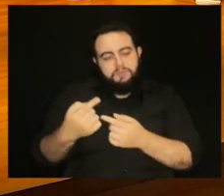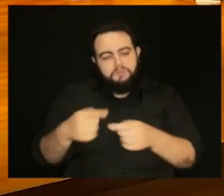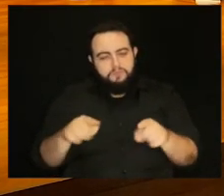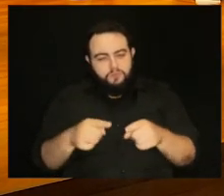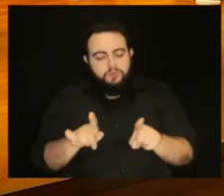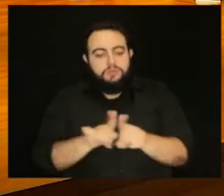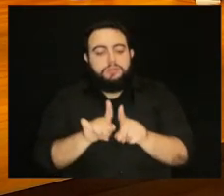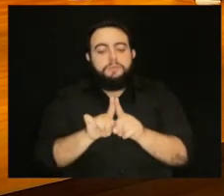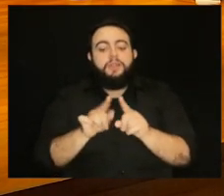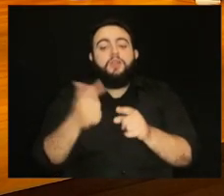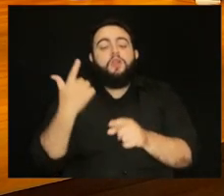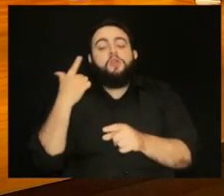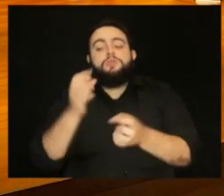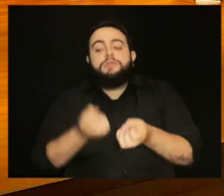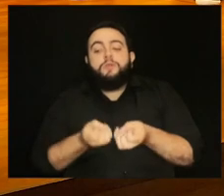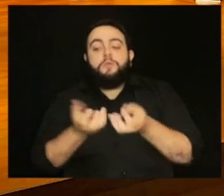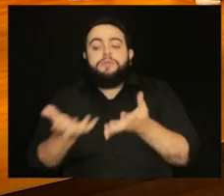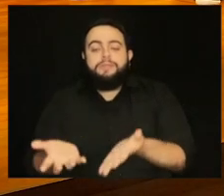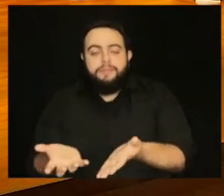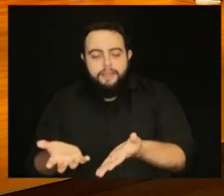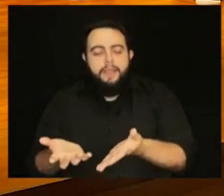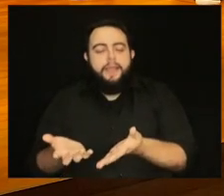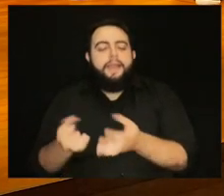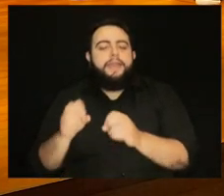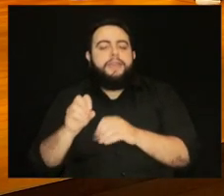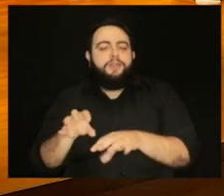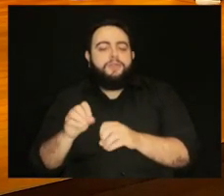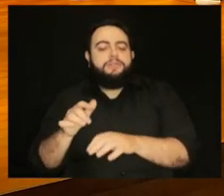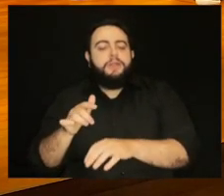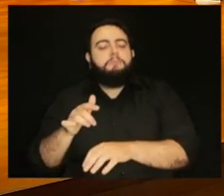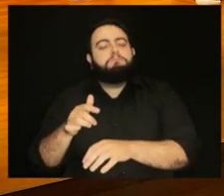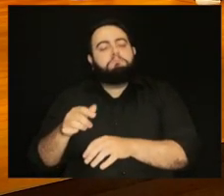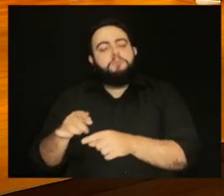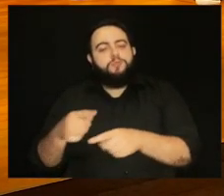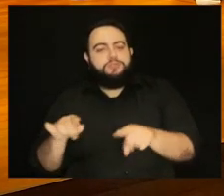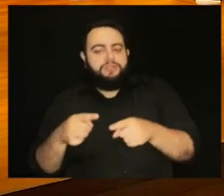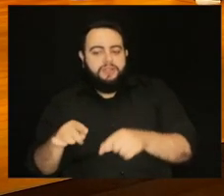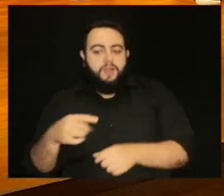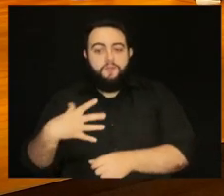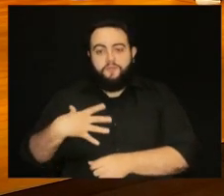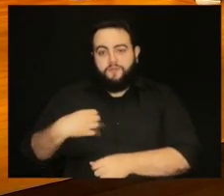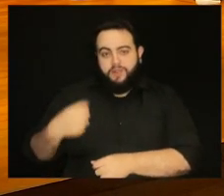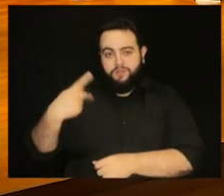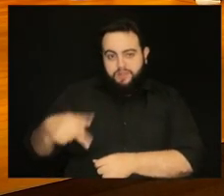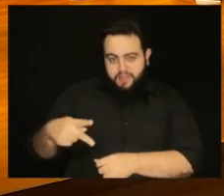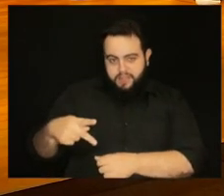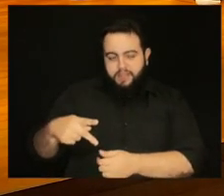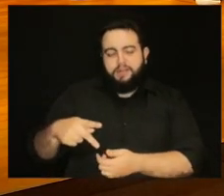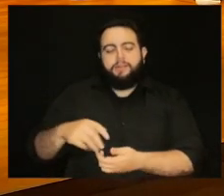musical pros seus filhos que todos tinham nomes de personagens de ópera: o Alessandro Gnattali, o Radamés